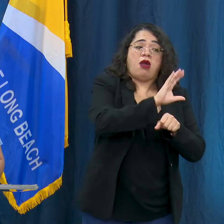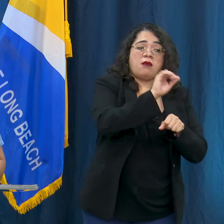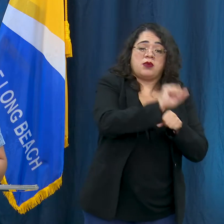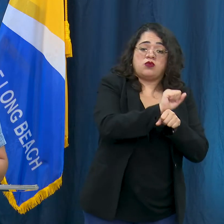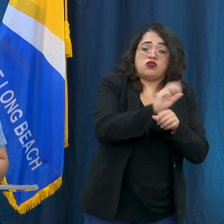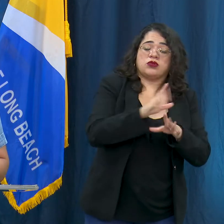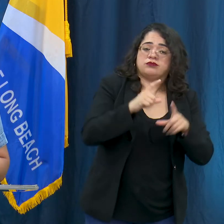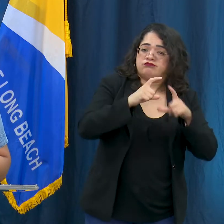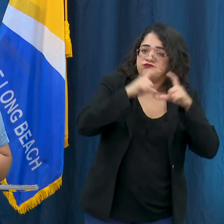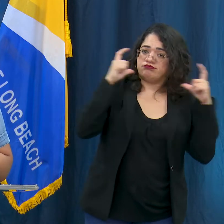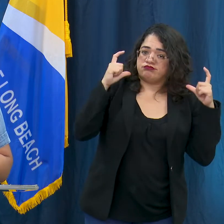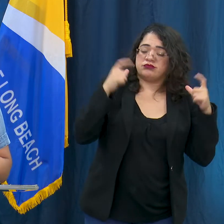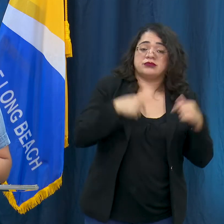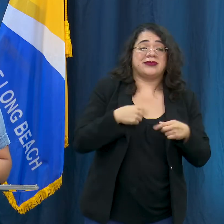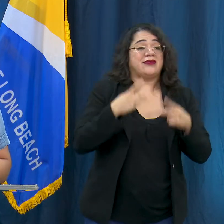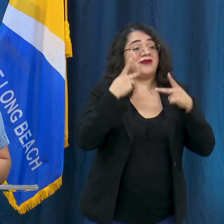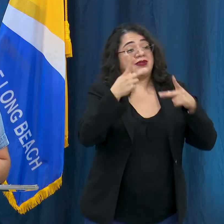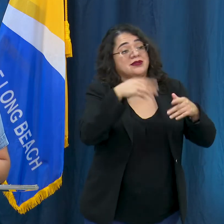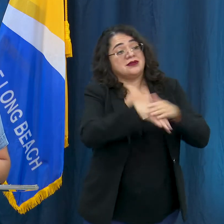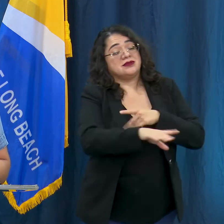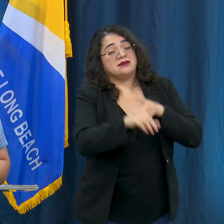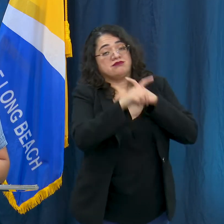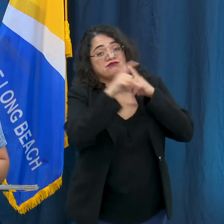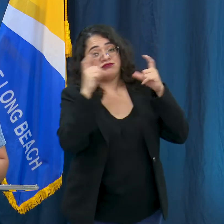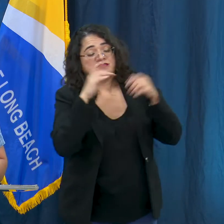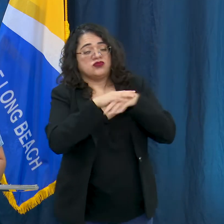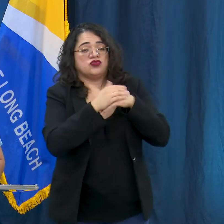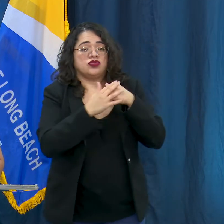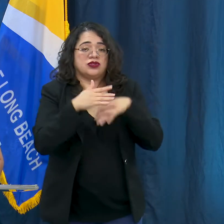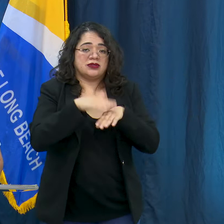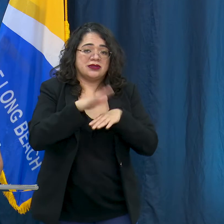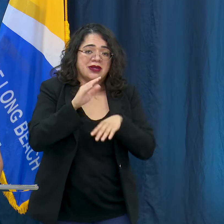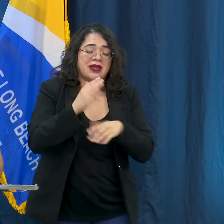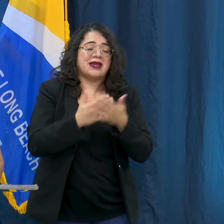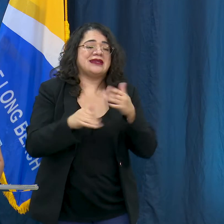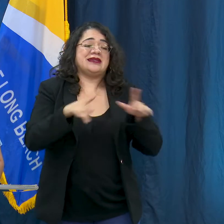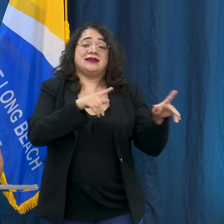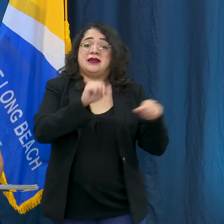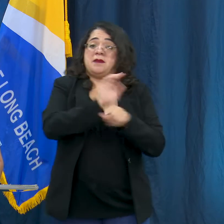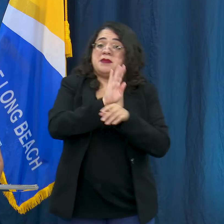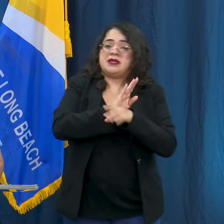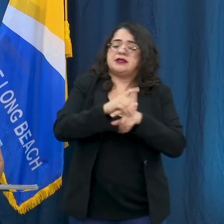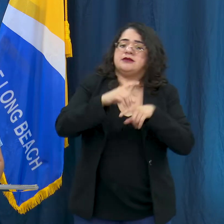mando las medidas Eureka Sione's addict WADA's mantenga says paso espacio fisico